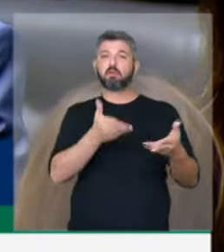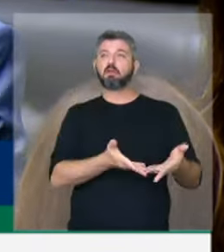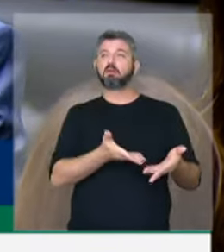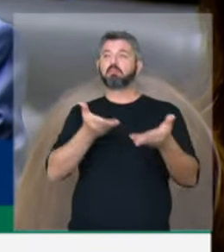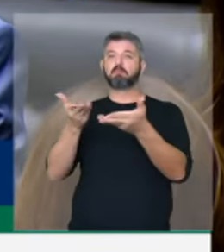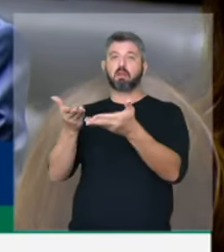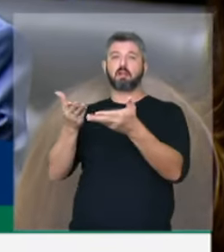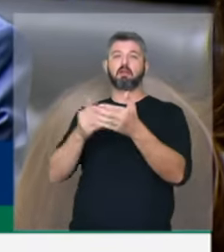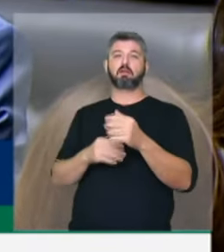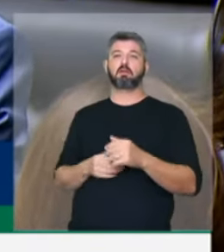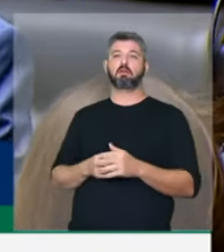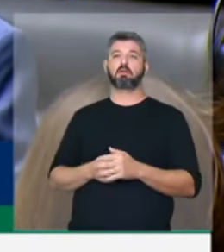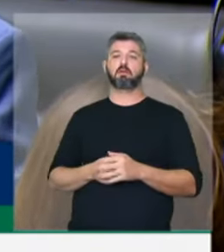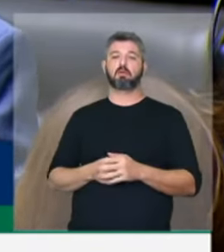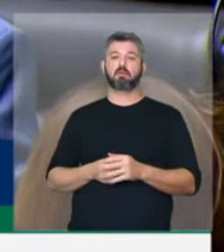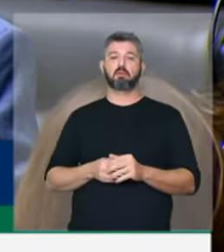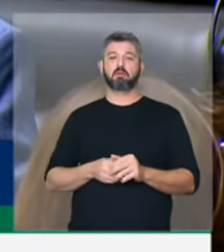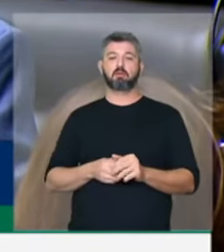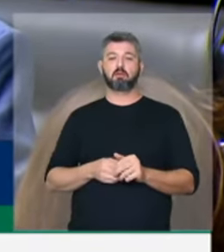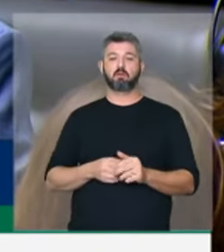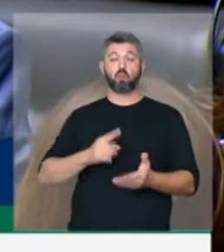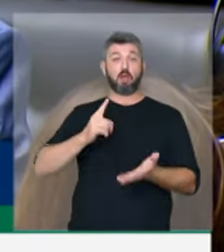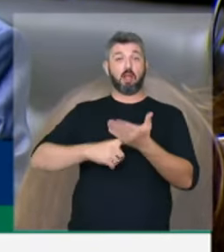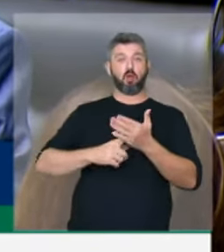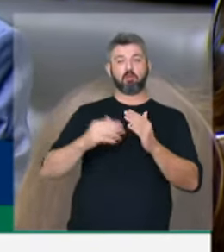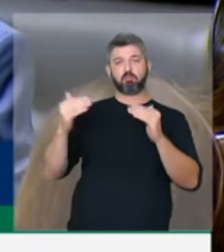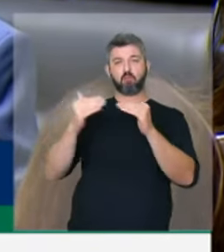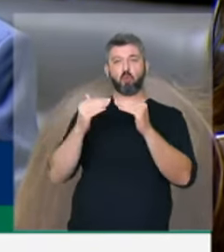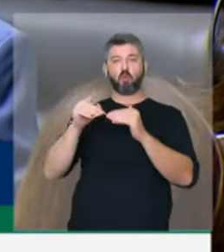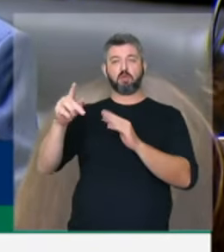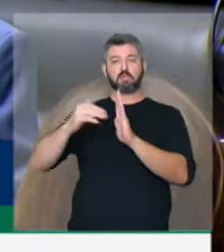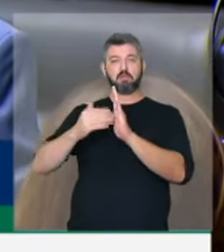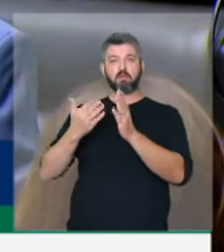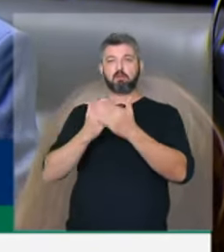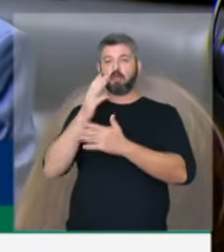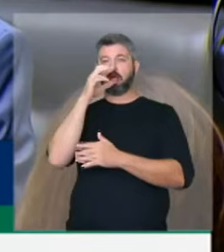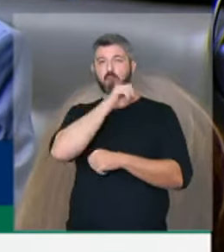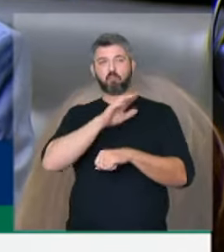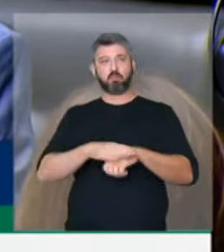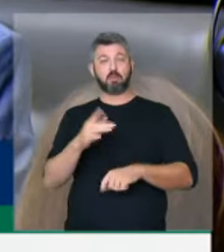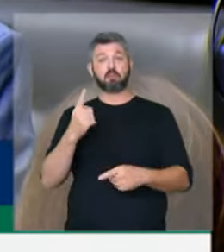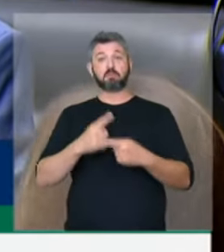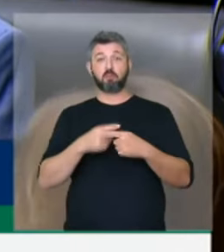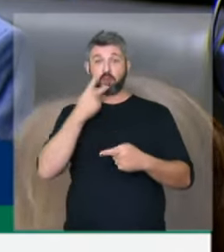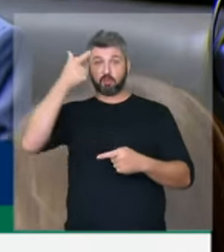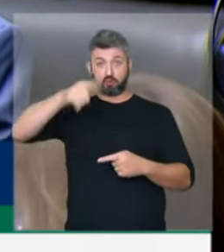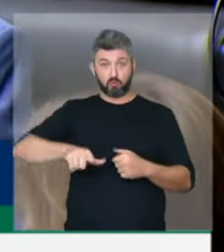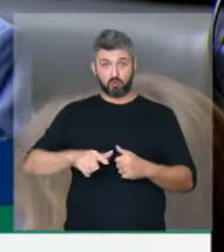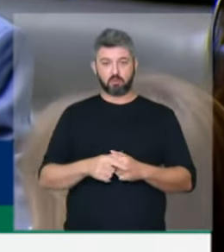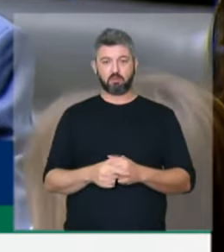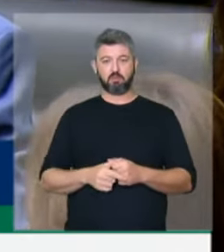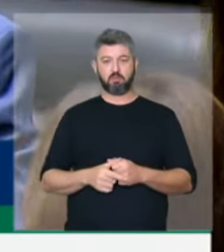MANDÁ-LO CONSENSO UADO PARA O SENADO E APROVAR O MAIS RÁPIDO POSSÍVEL. PORQUE EU VOLTO A DIZER: ENQUANTO NÓS ESTAMOS DISCUTINDO AQUI, VIDAS ESTÃO SE PERDENDO NO NOSSO